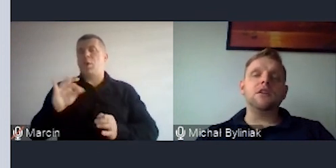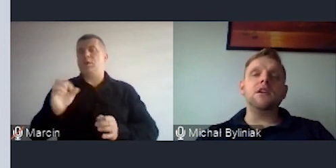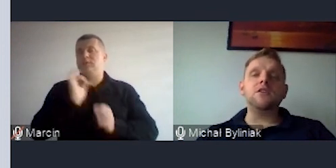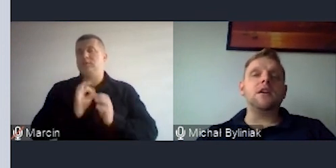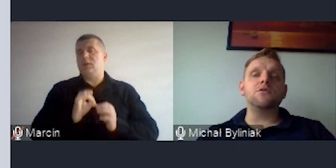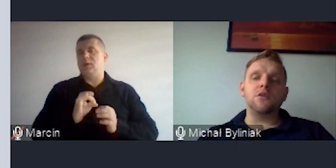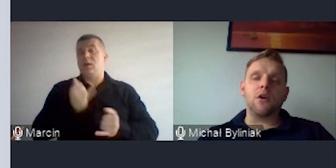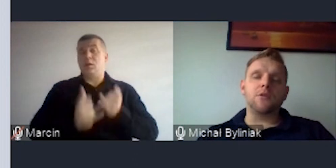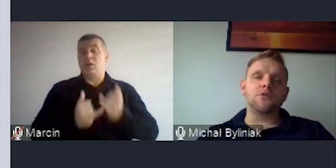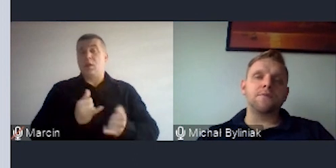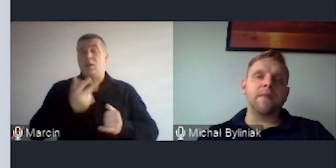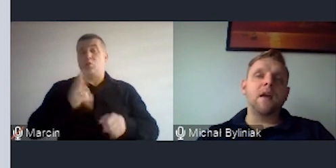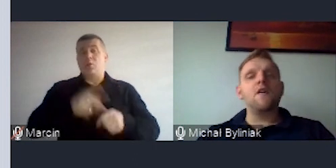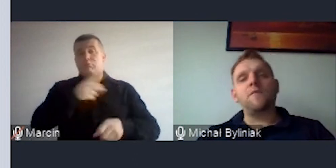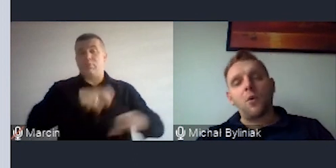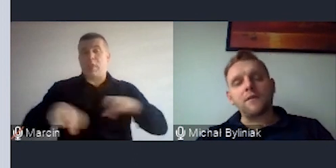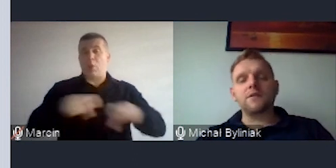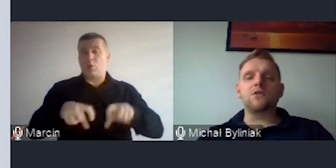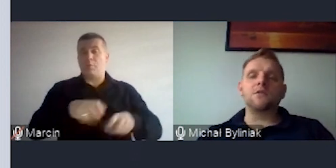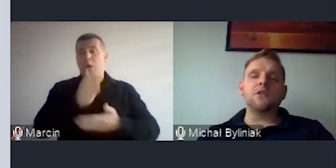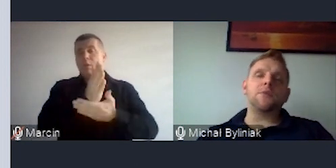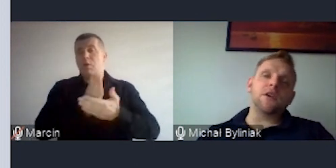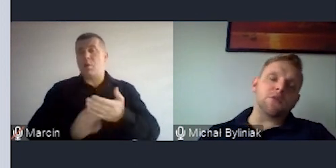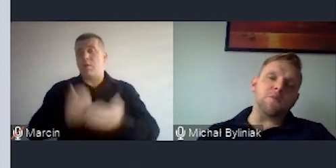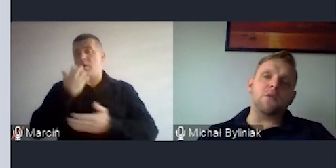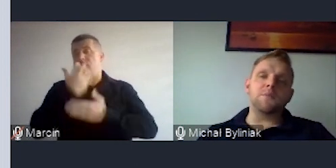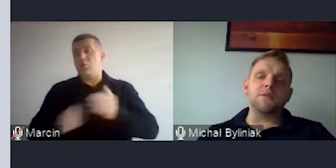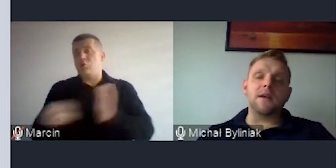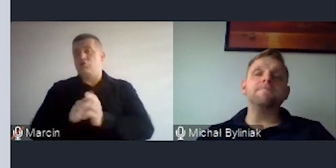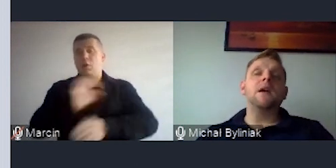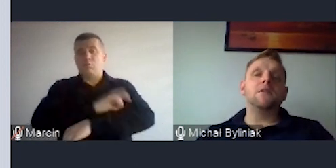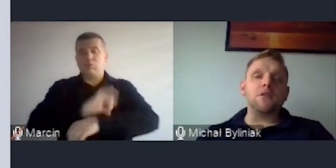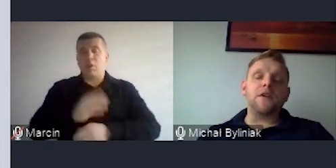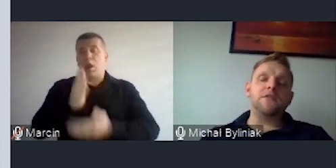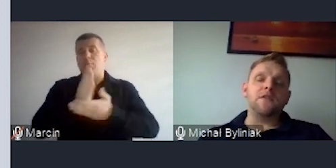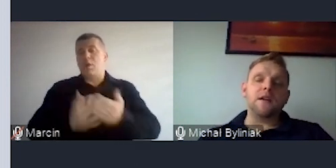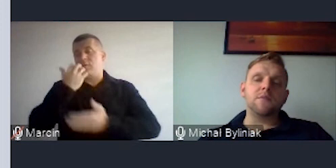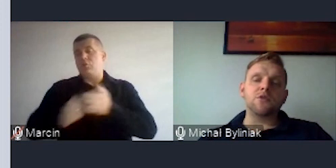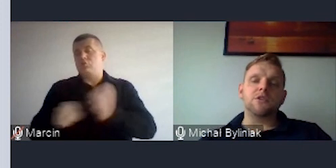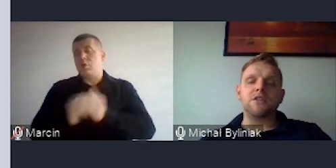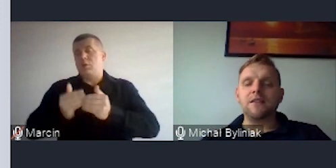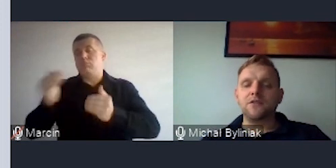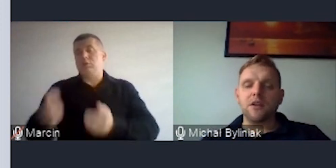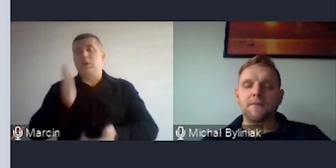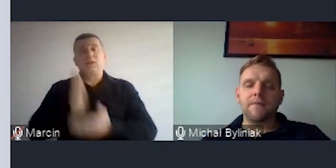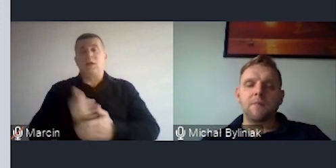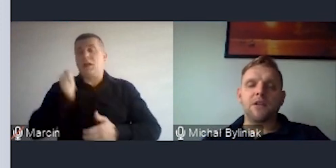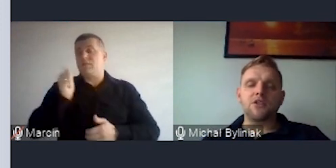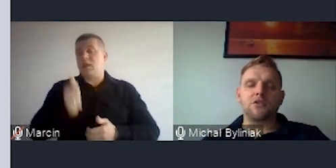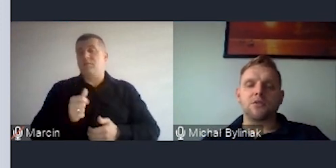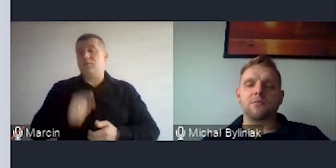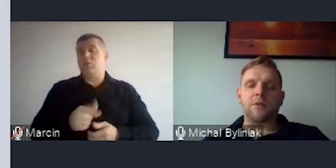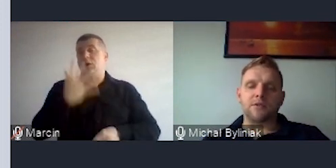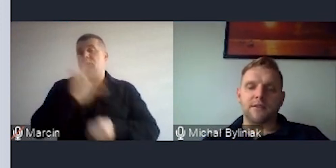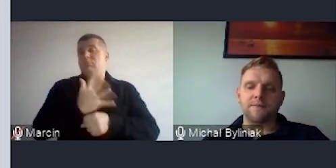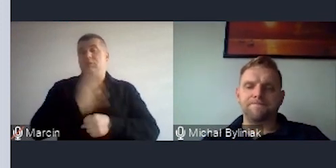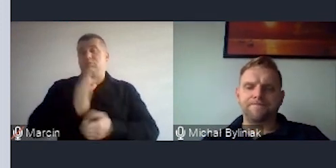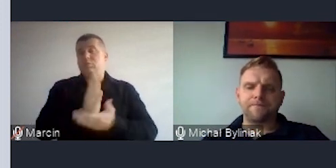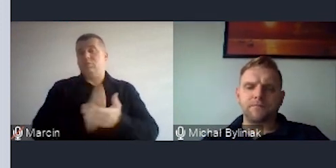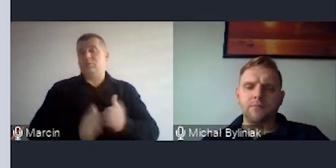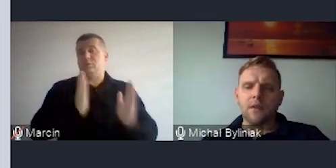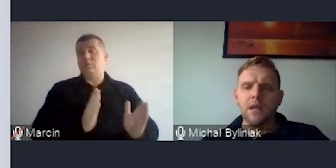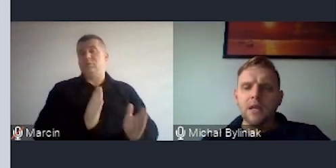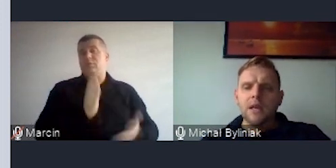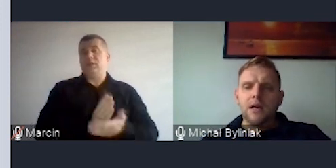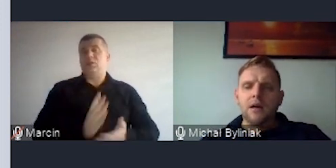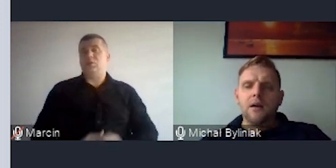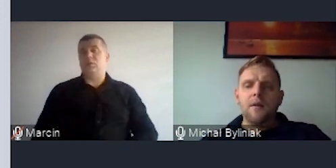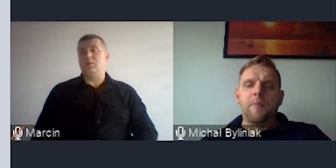Czyli jeśli jakaś nieruchomość w połowie wykorzystuje do projektu a w połowie poza, to kwalifikowalne może być najwyżej 50%.